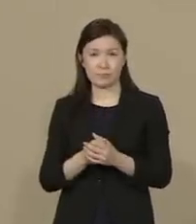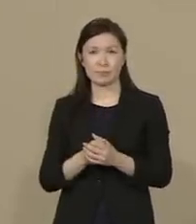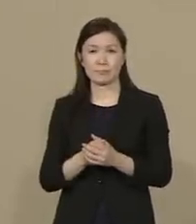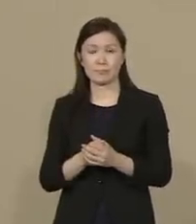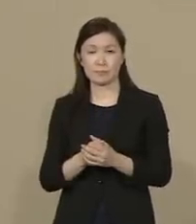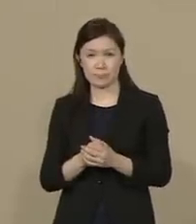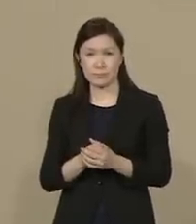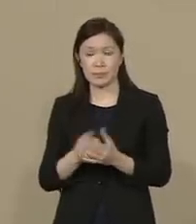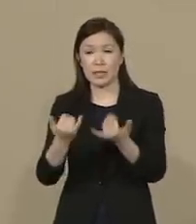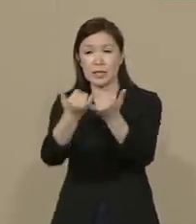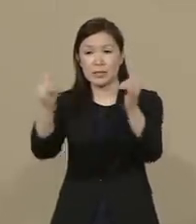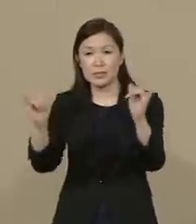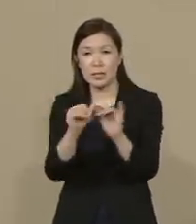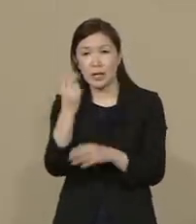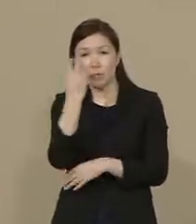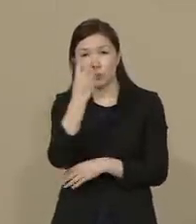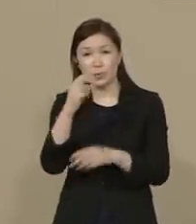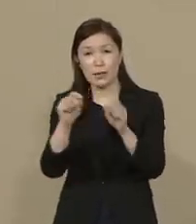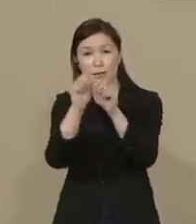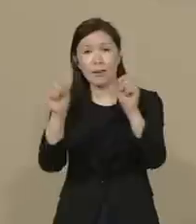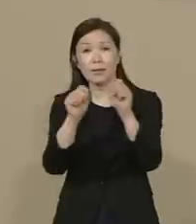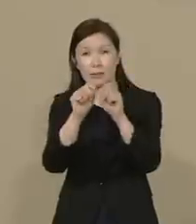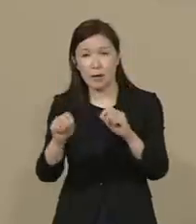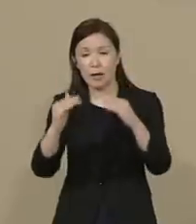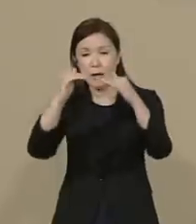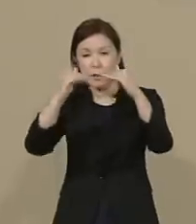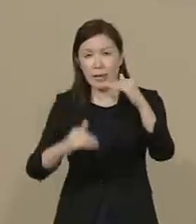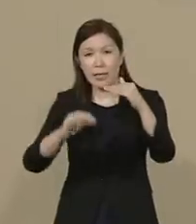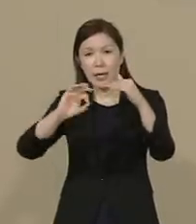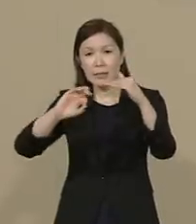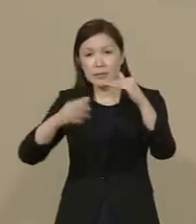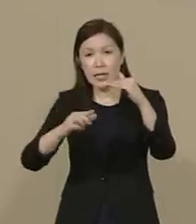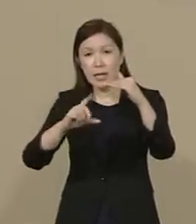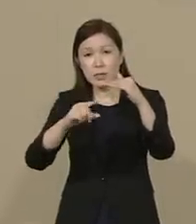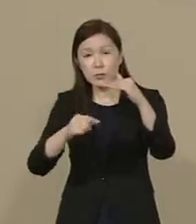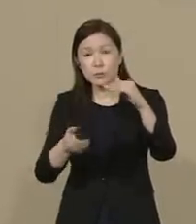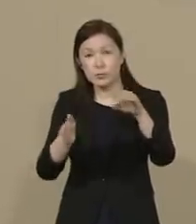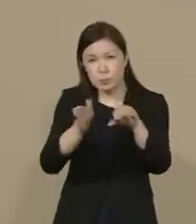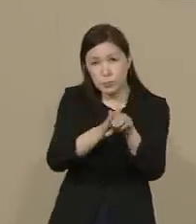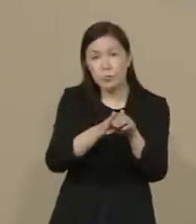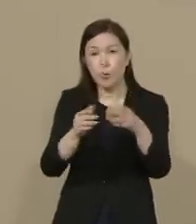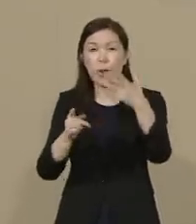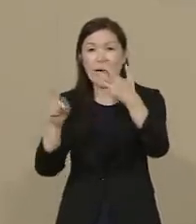どの世論調査でも 軽減税率導入に８割の人が賛成し